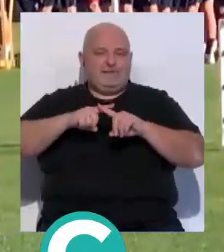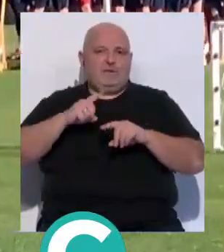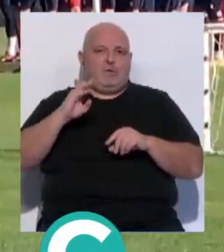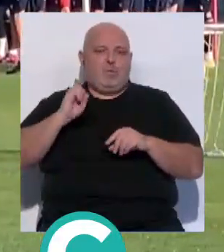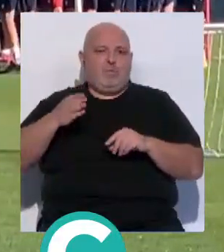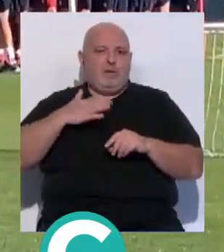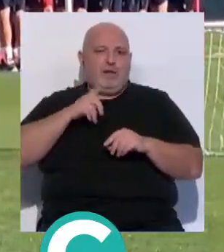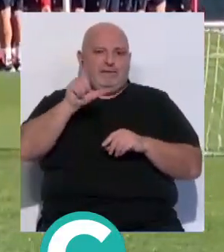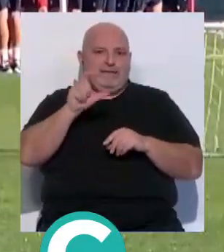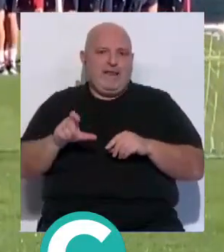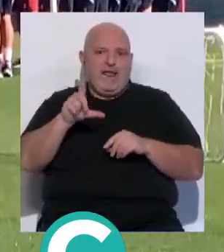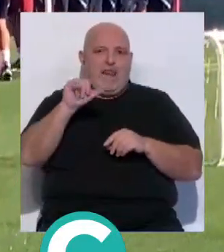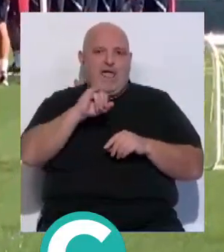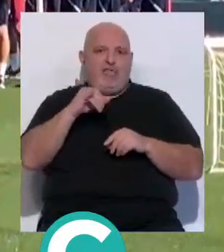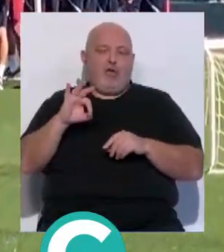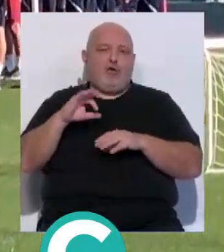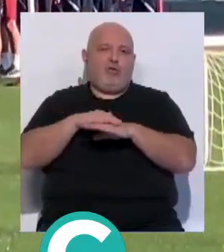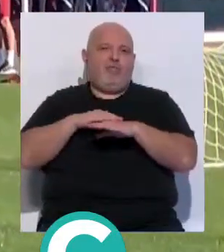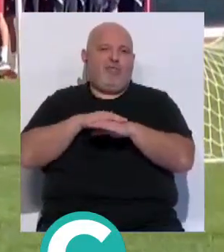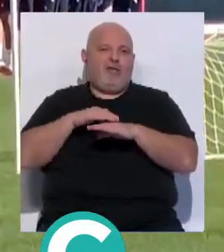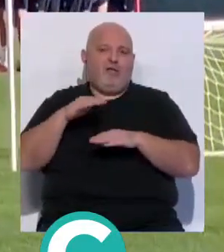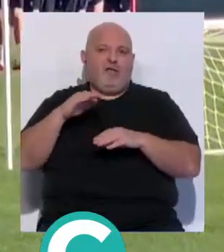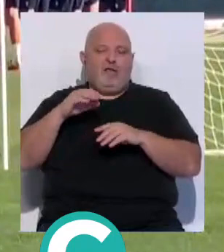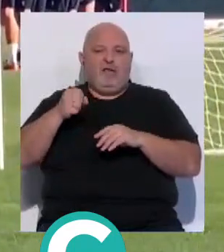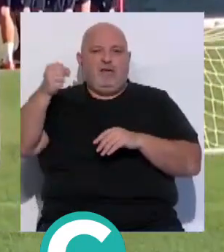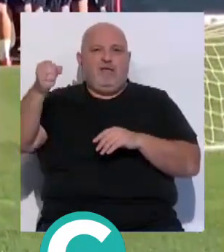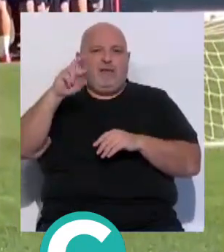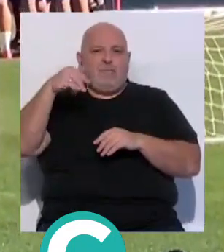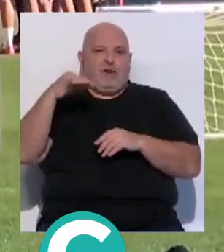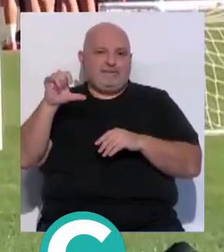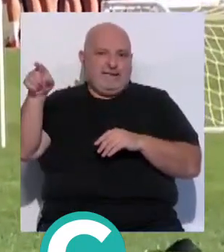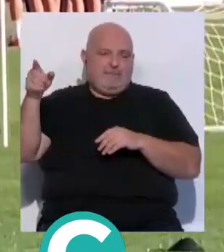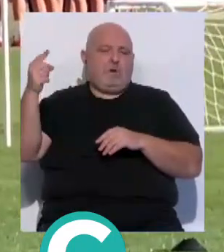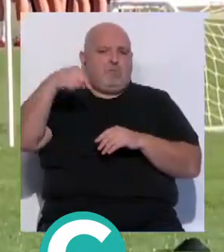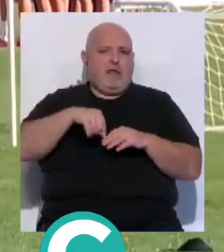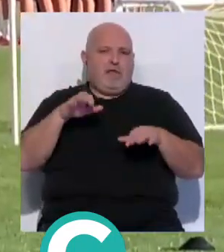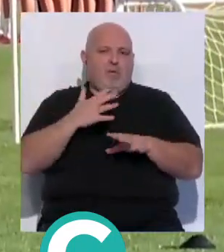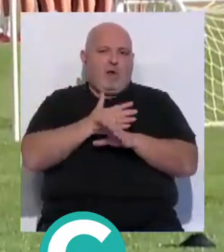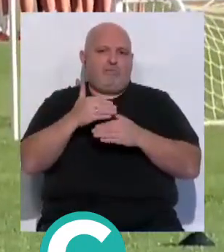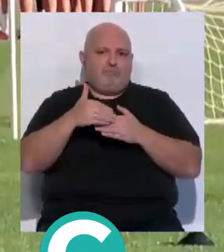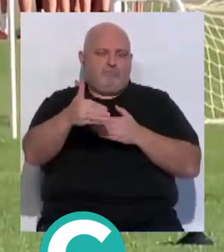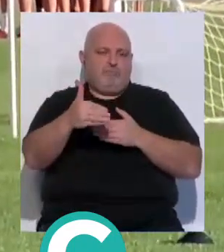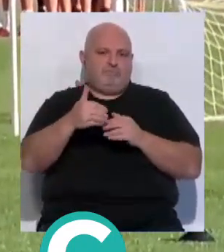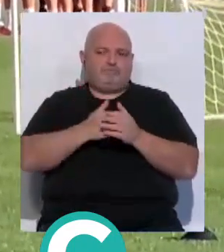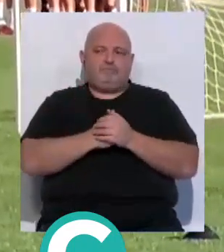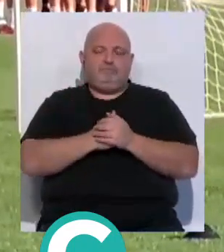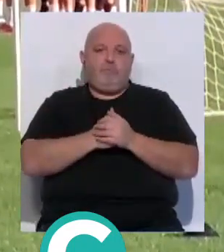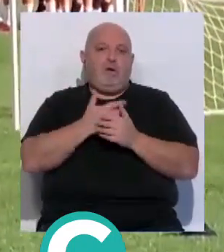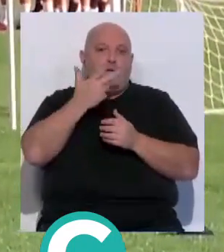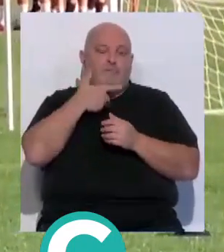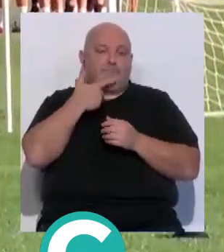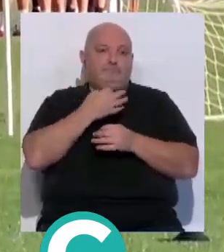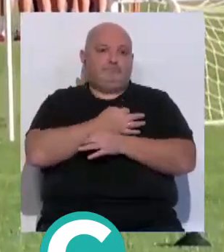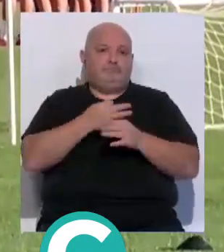Lazio pero estaba cedido en el cremonense O sea que bueno aquí ya conoce perfectamente la liga